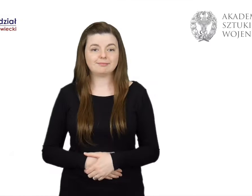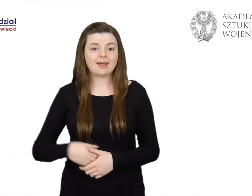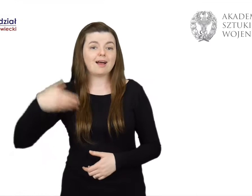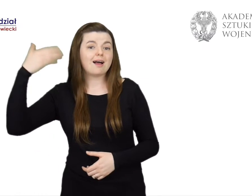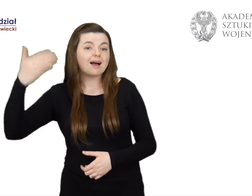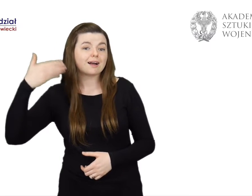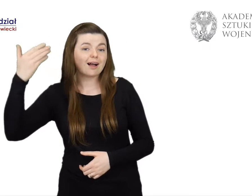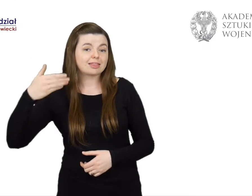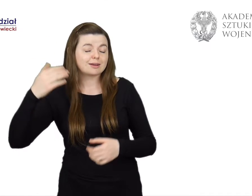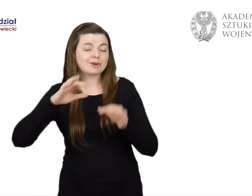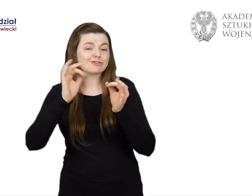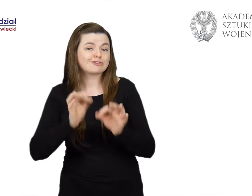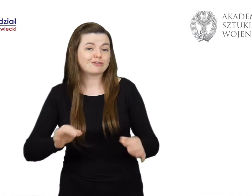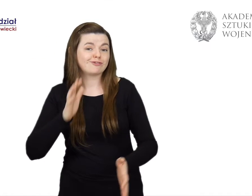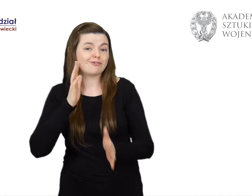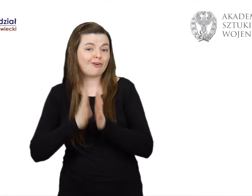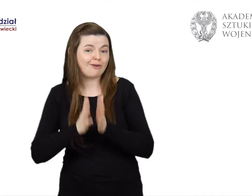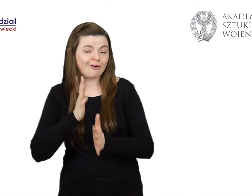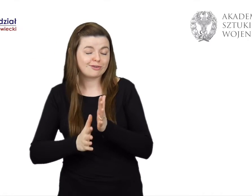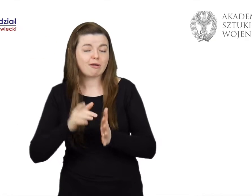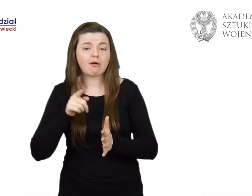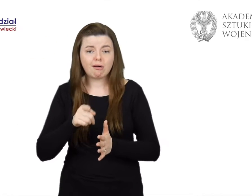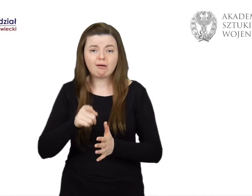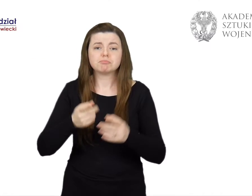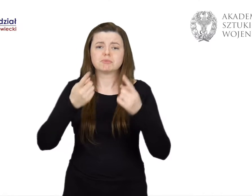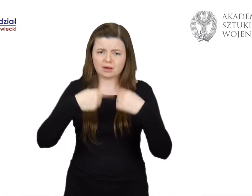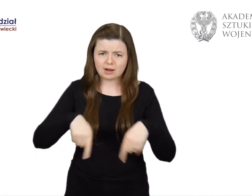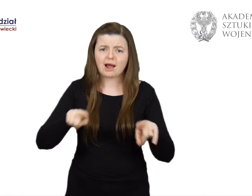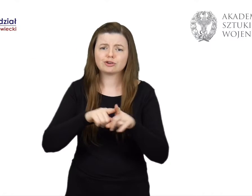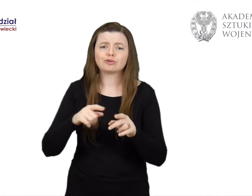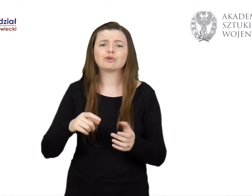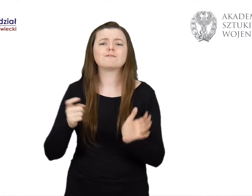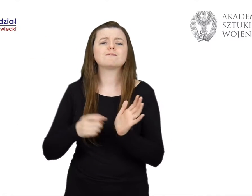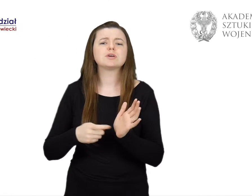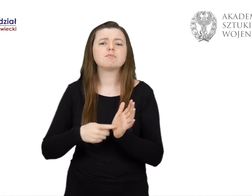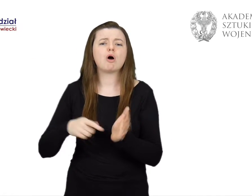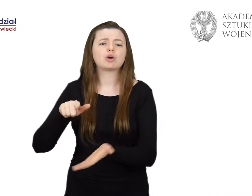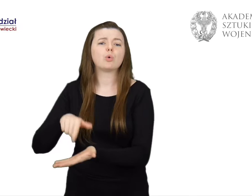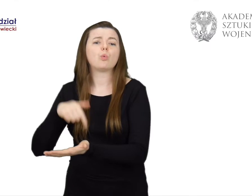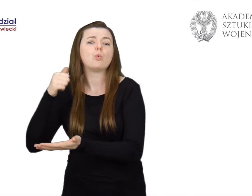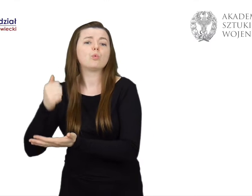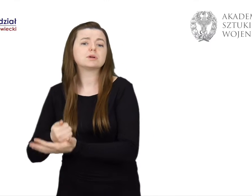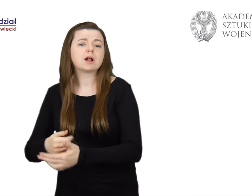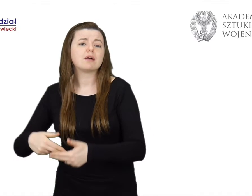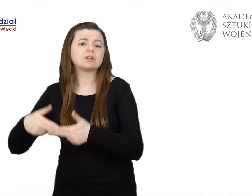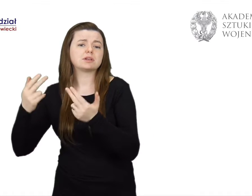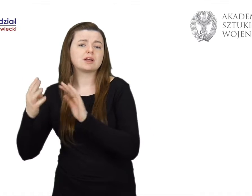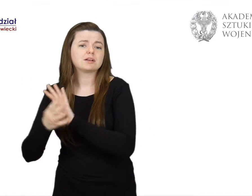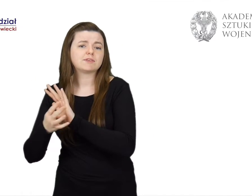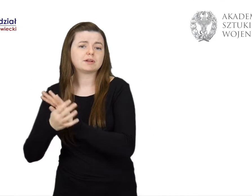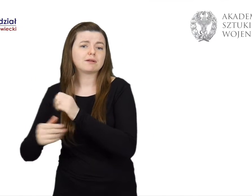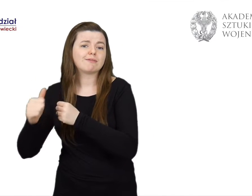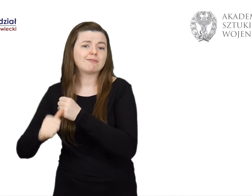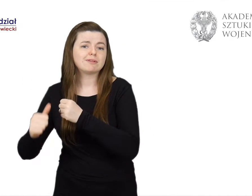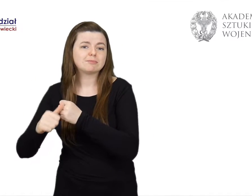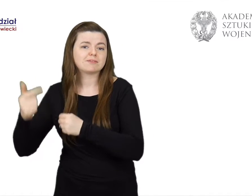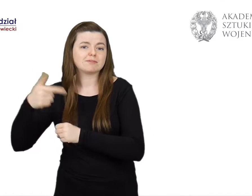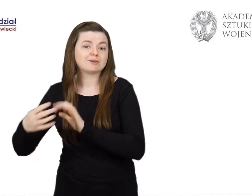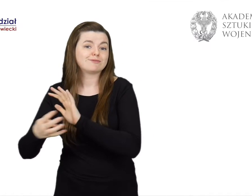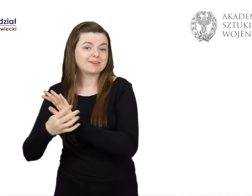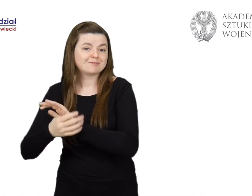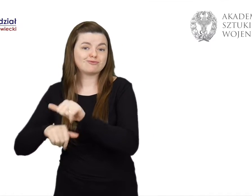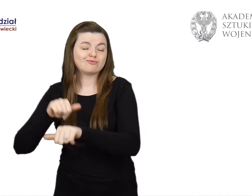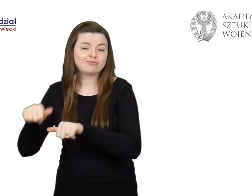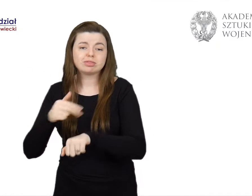Akademia Sztuki Wojennej realizując zapisy ustawy z dnia 19.07.2019r.